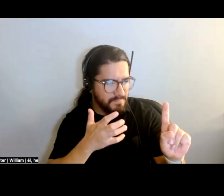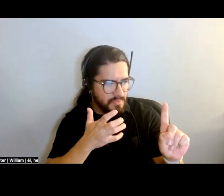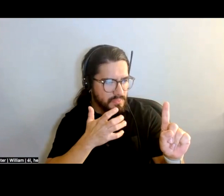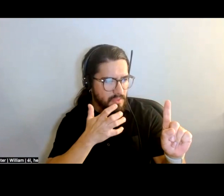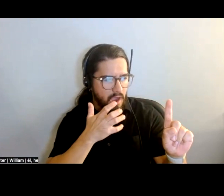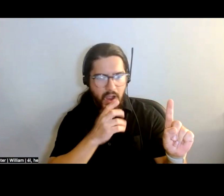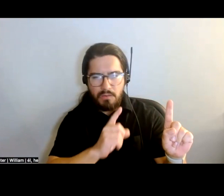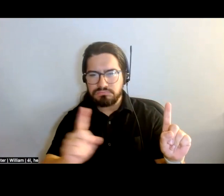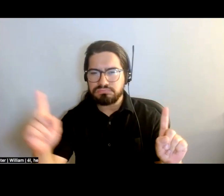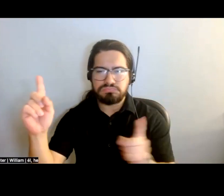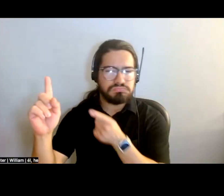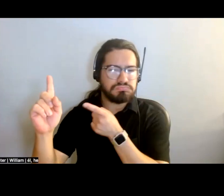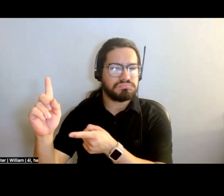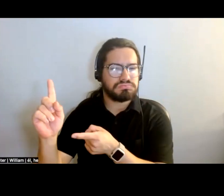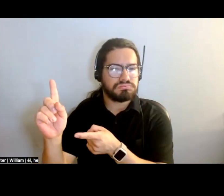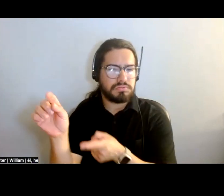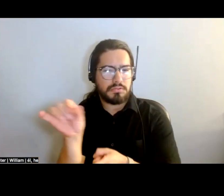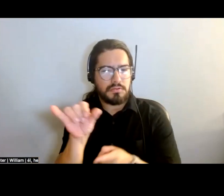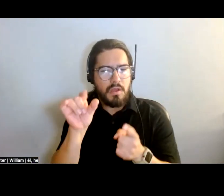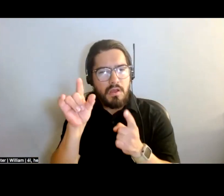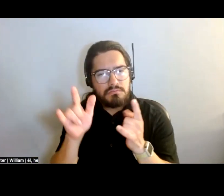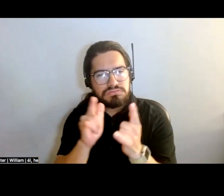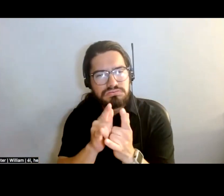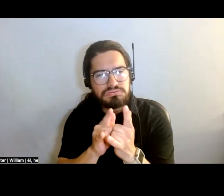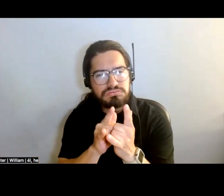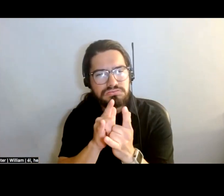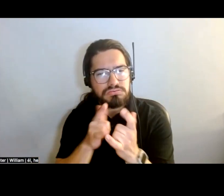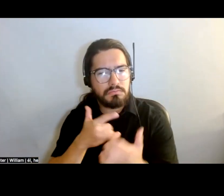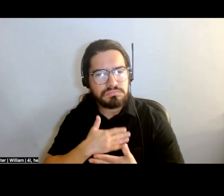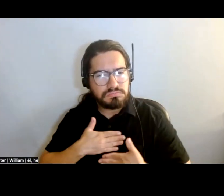da efímero placer deja su olor